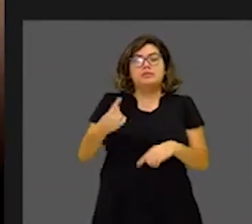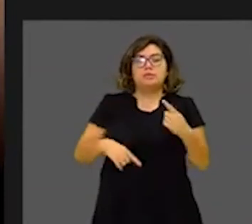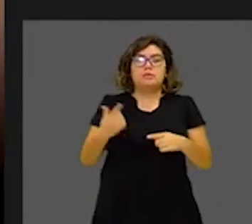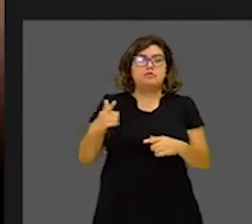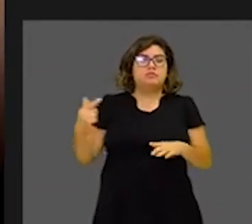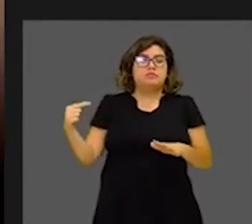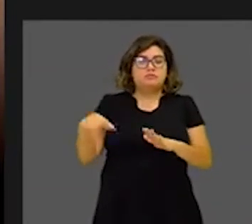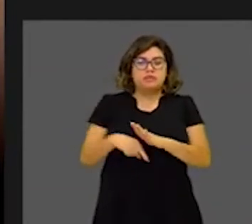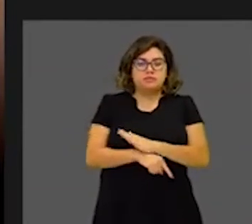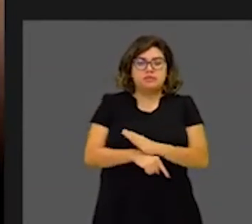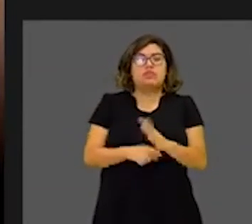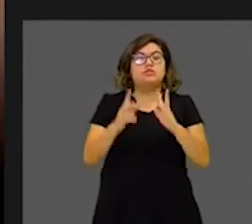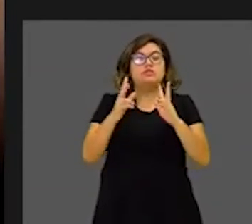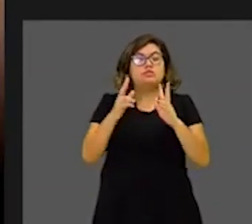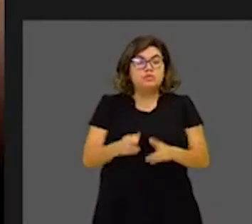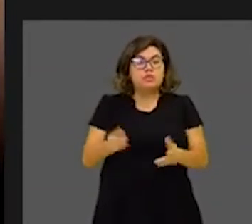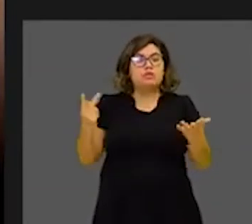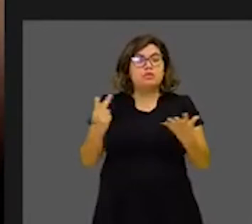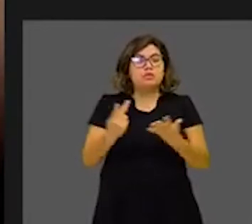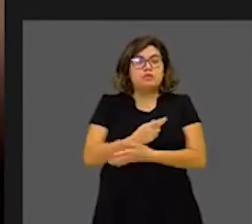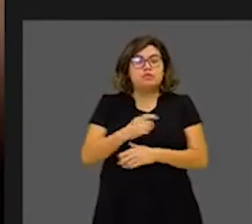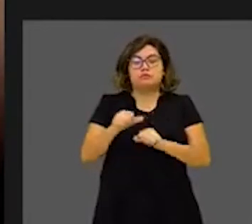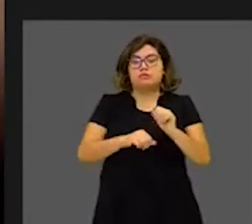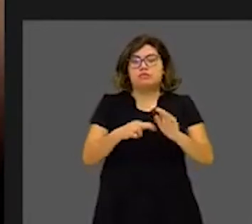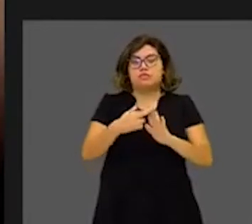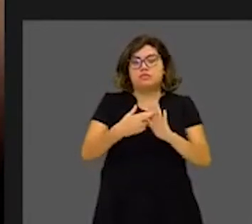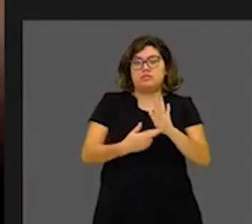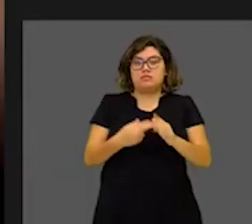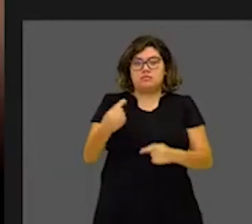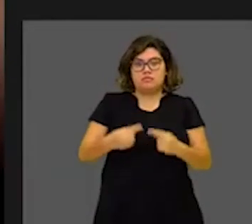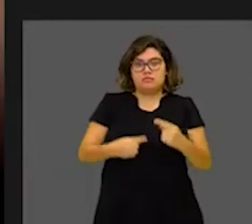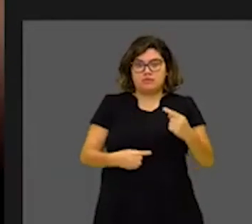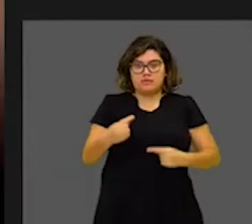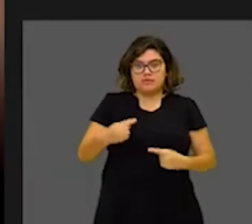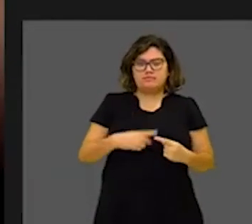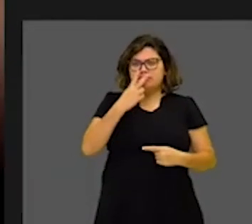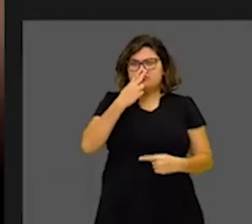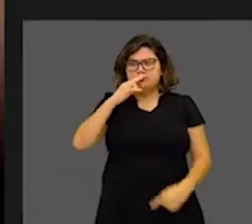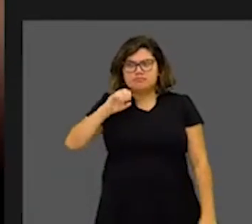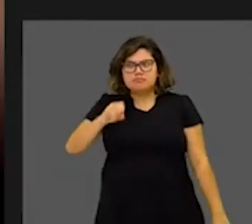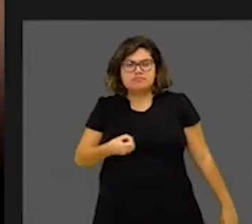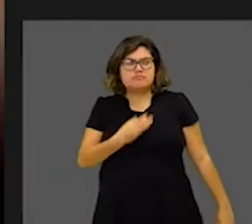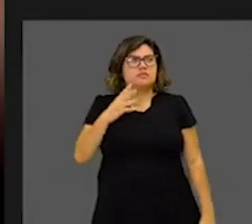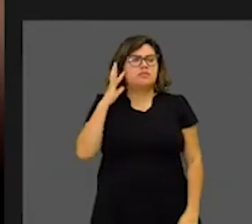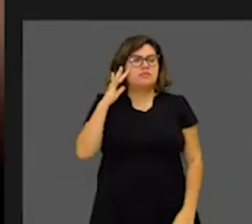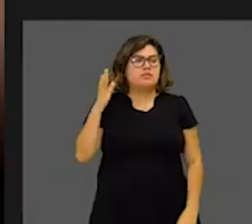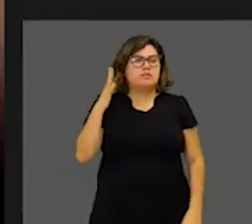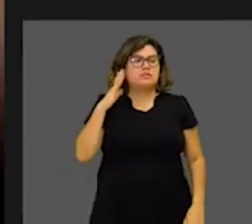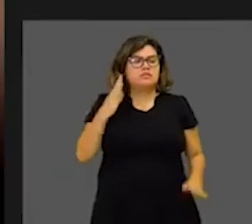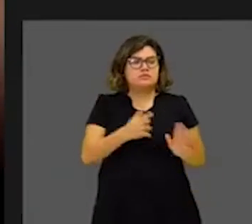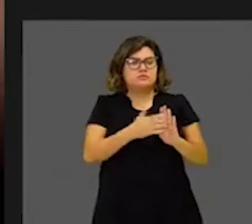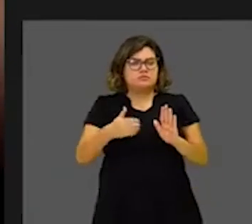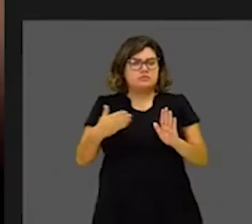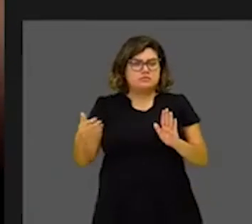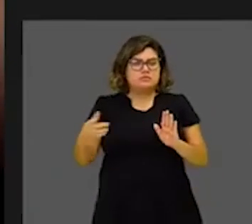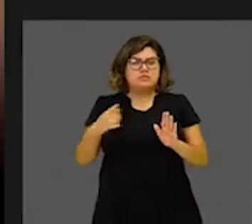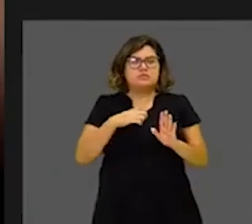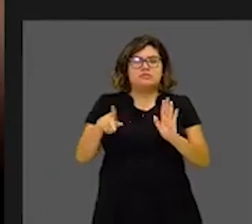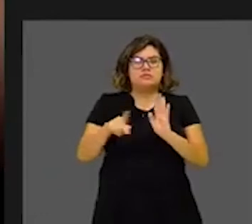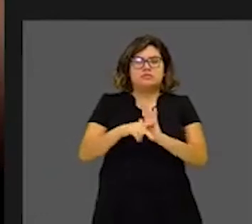somos foi na reforma política é um pouco inédito a gente pensar que durante o trâmite da PEC 125 de